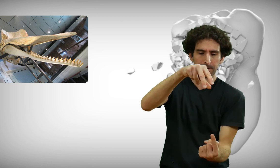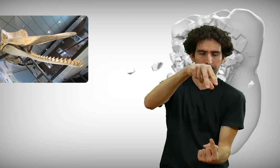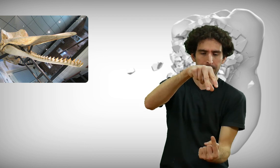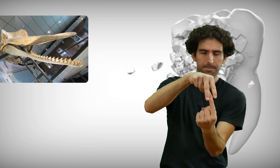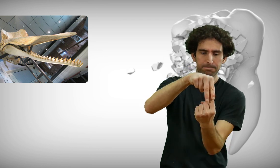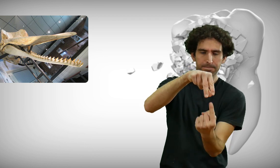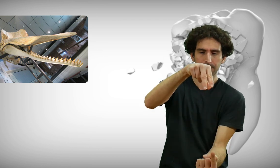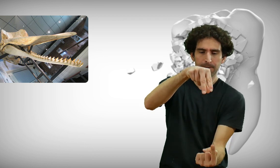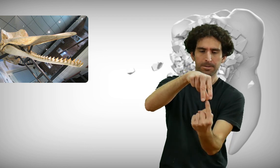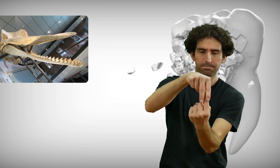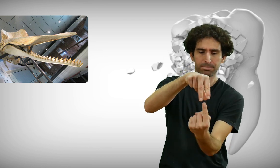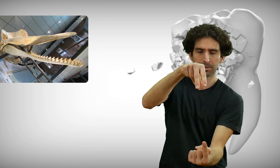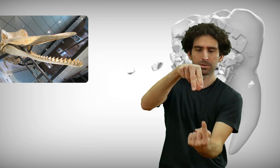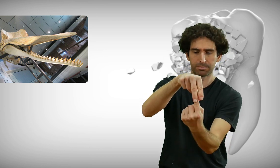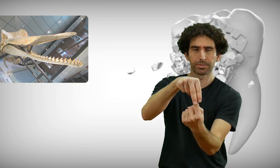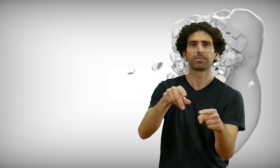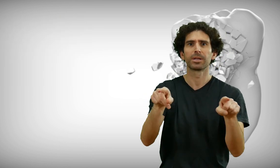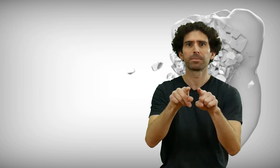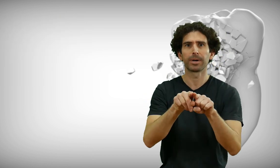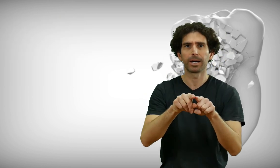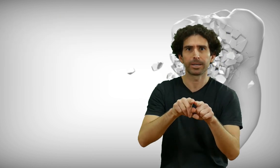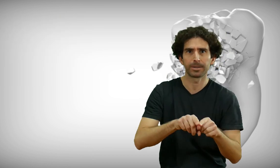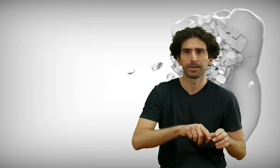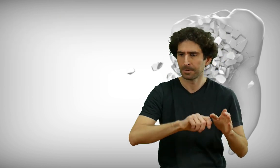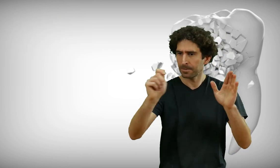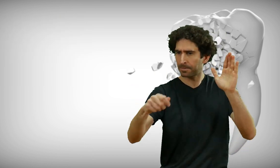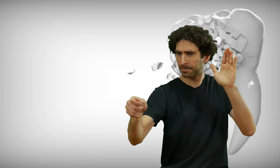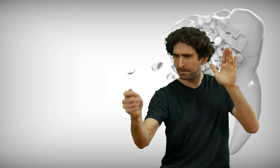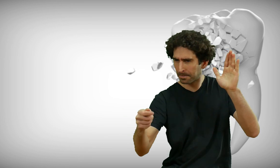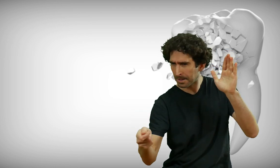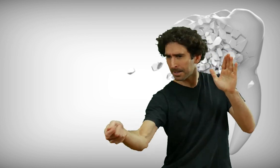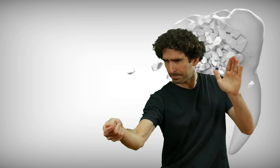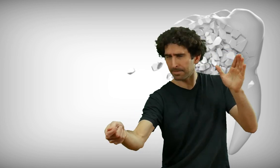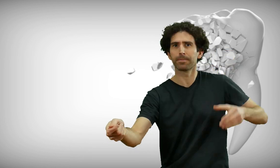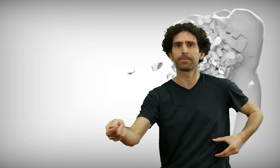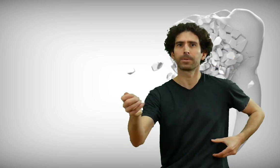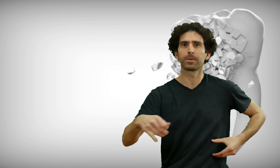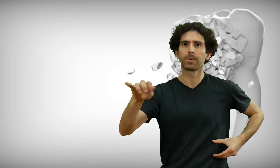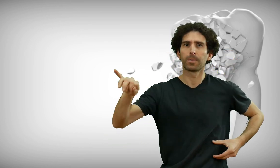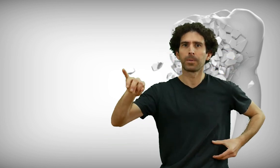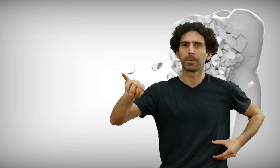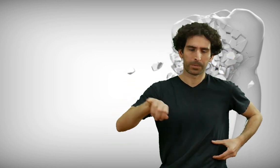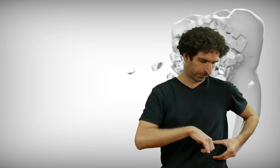les dents du bas s'insèrent dans les trous du haut. Un peu comme une épée dans son fourreau.